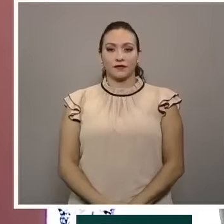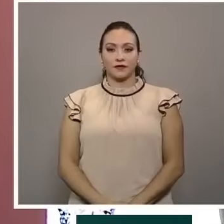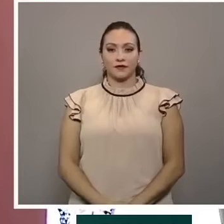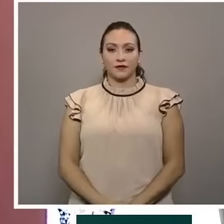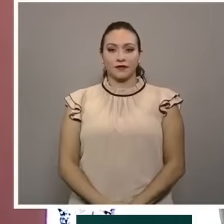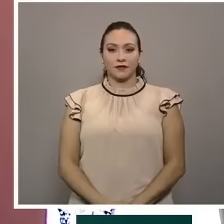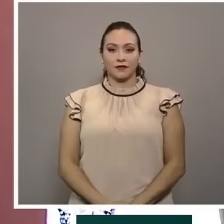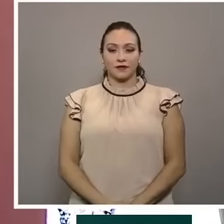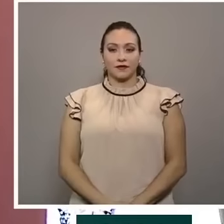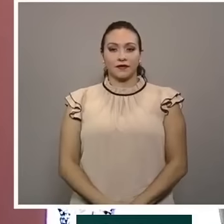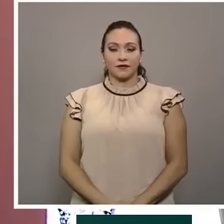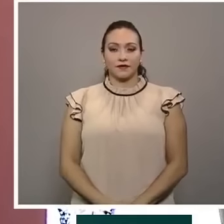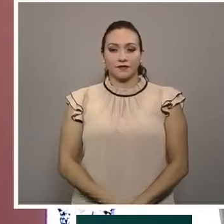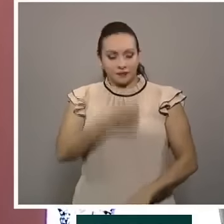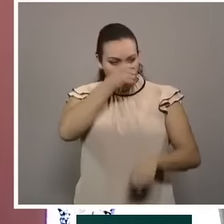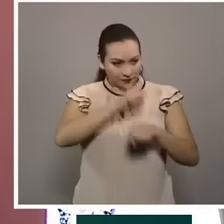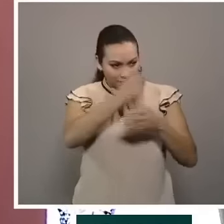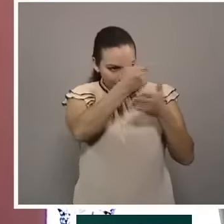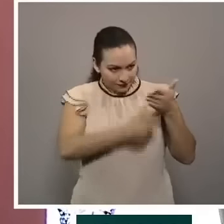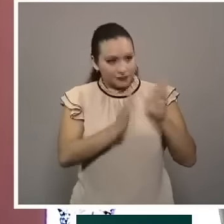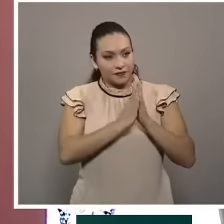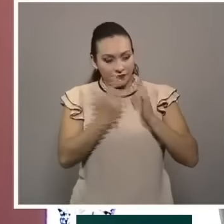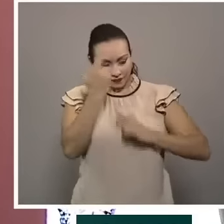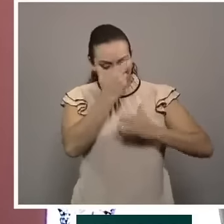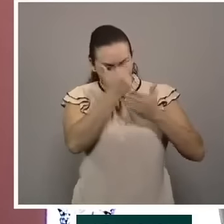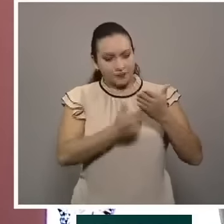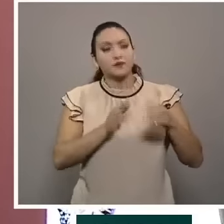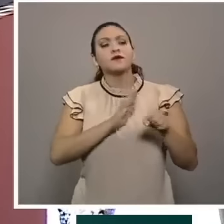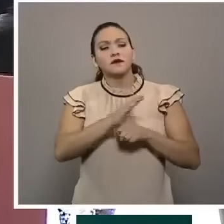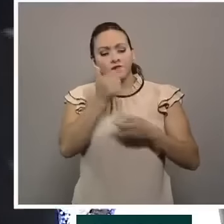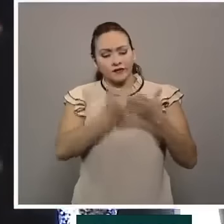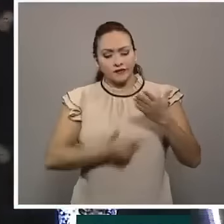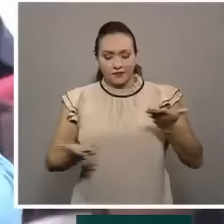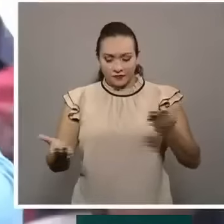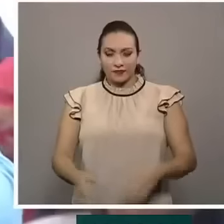Señor secretario, de cuenta de los asuntos que tenemos para esta sesión, por favor. Sí, señor